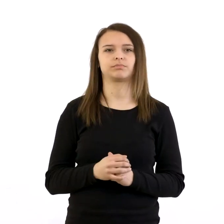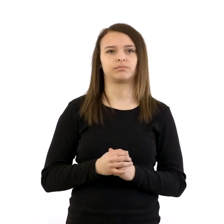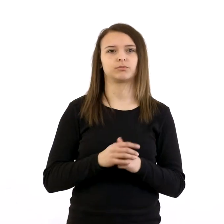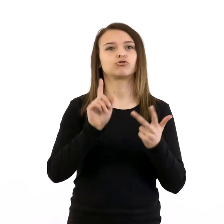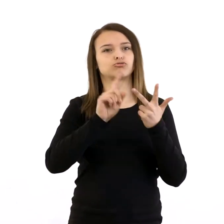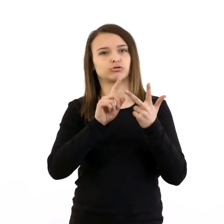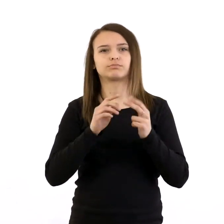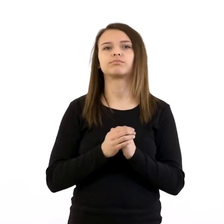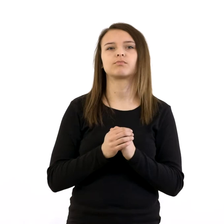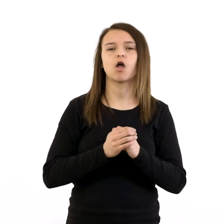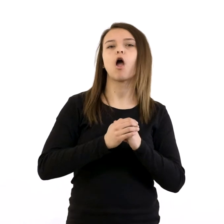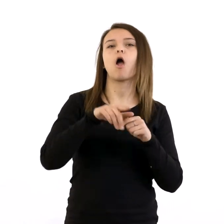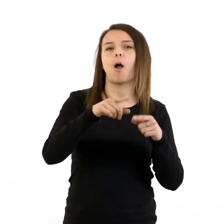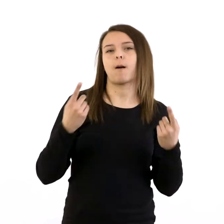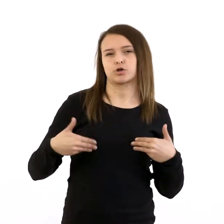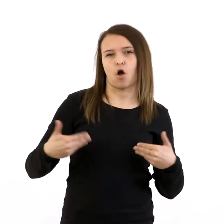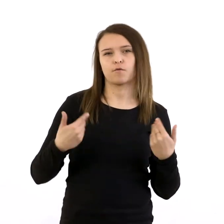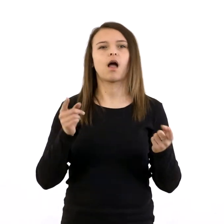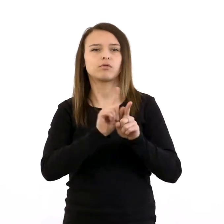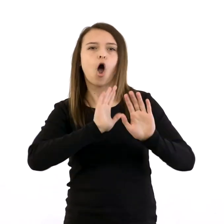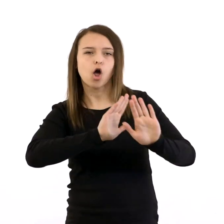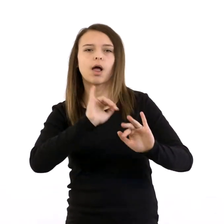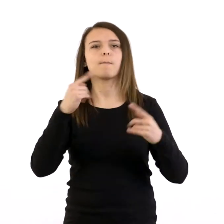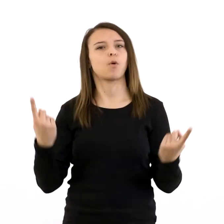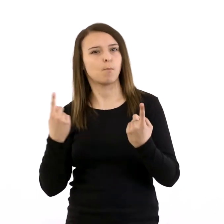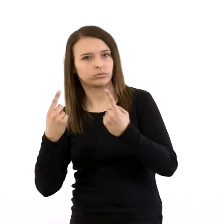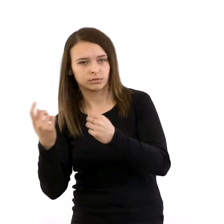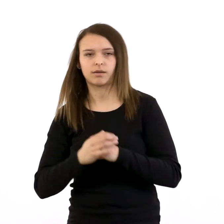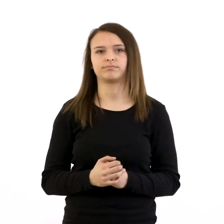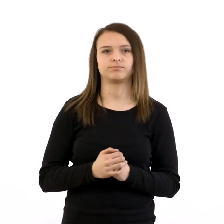ochrona i promocja zdrowia,